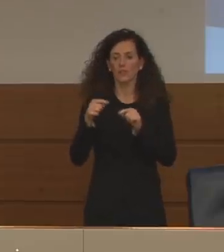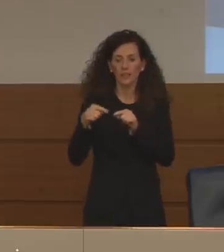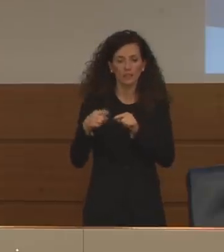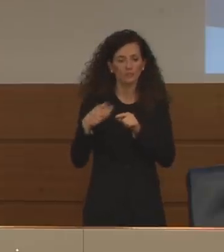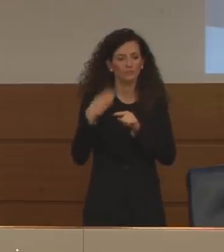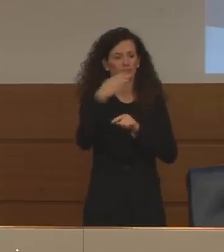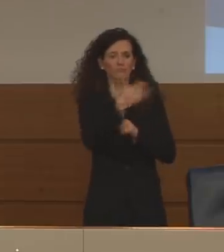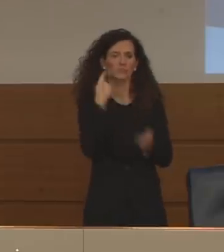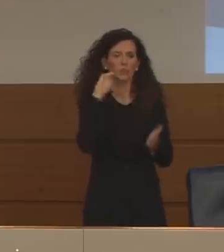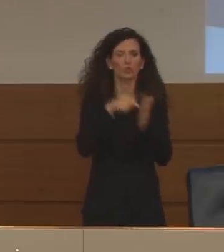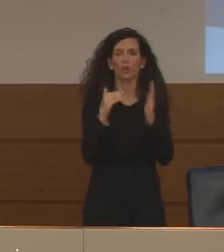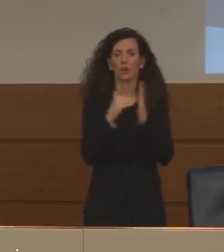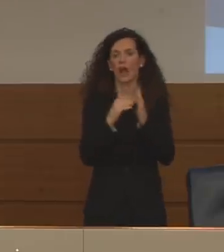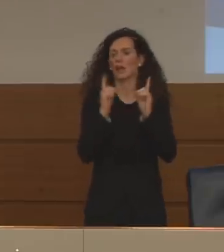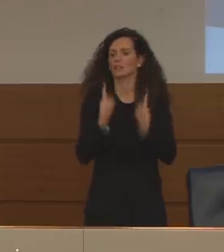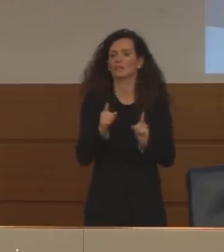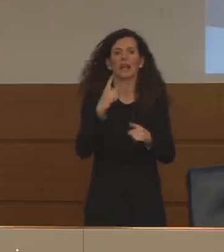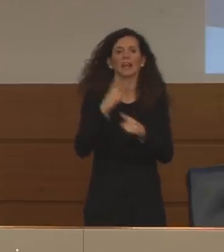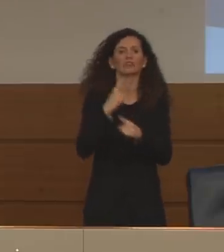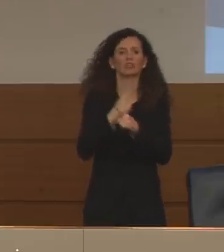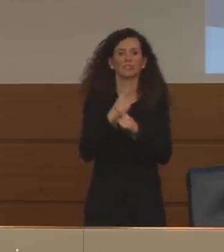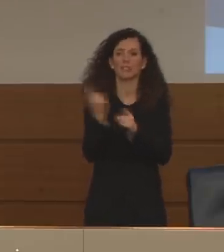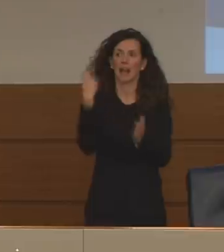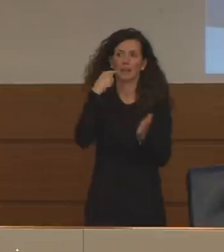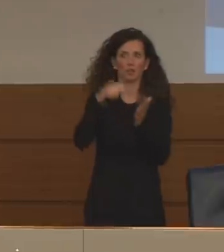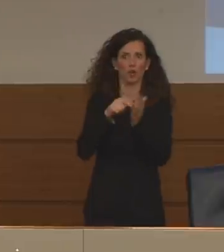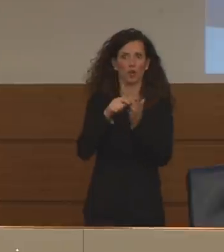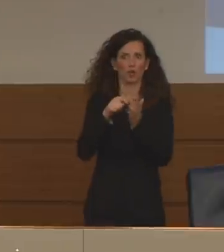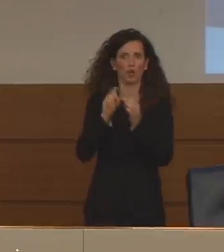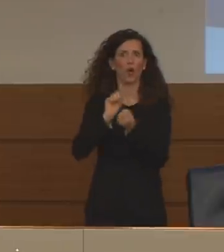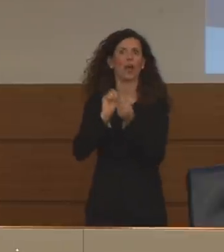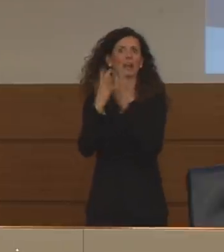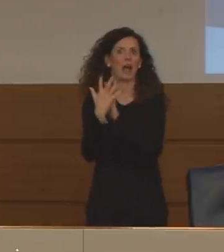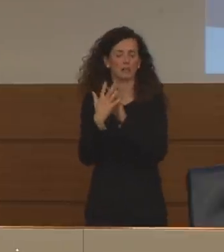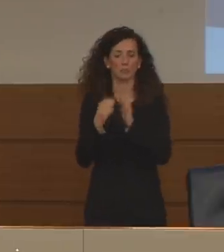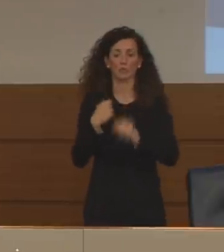Voglio anche dire che poco fa ho firmato un'ordinanza di protezione civile che